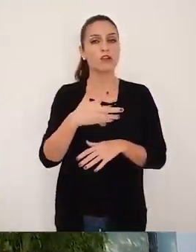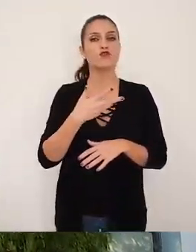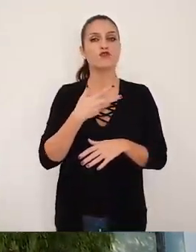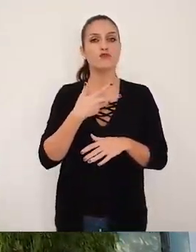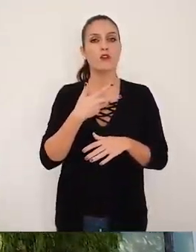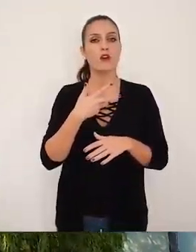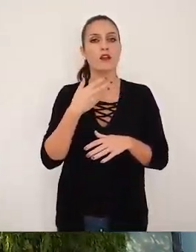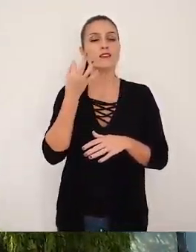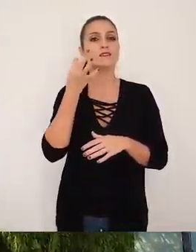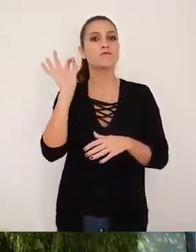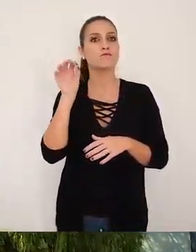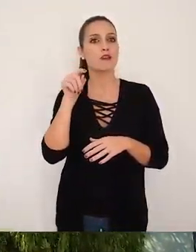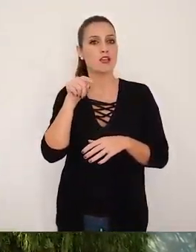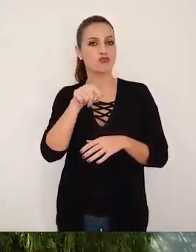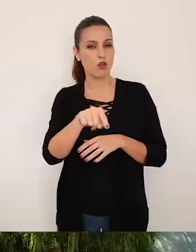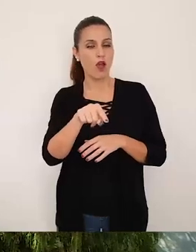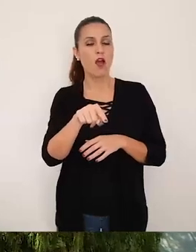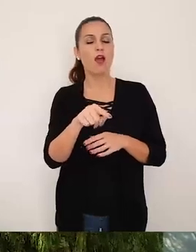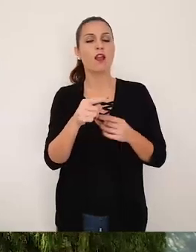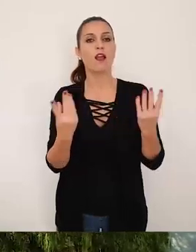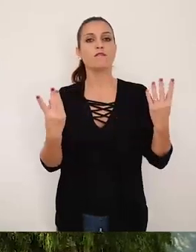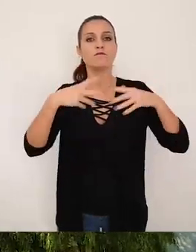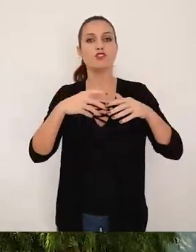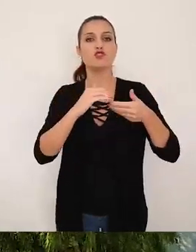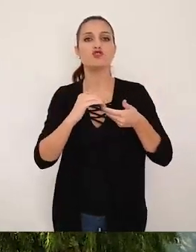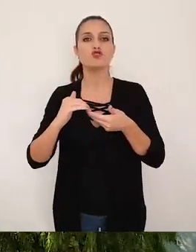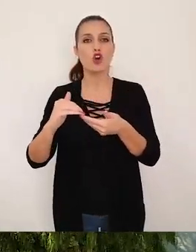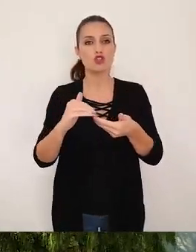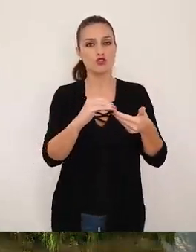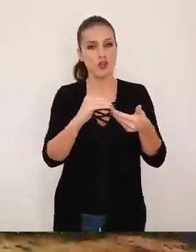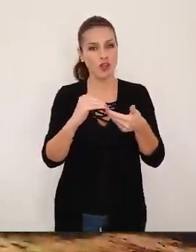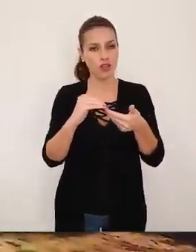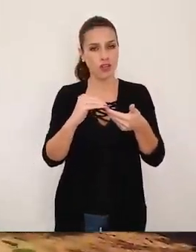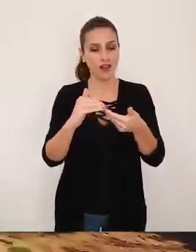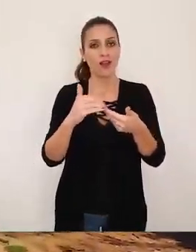tecnologiche e una adeguata organizzazione sociale che ha permesso la realizzazione di